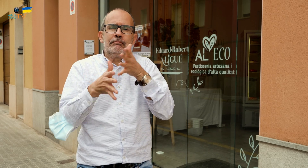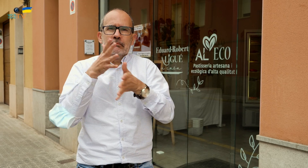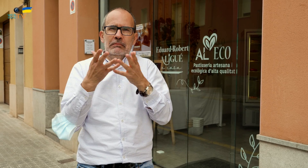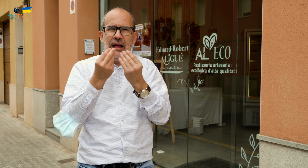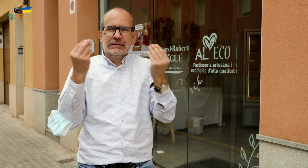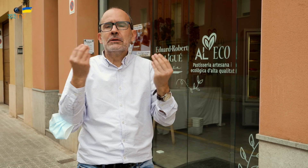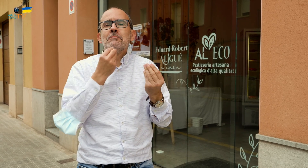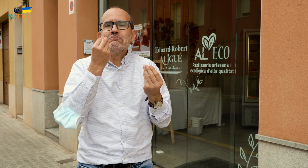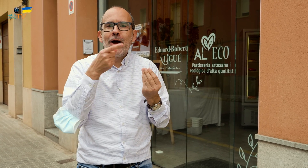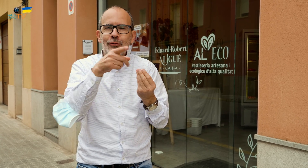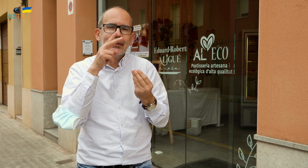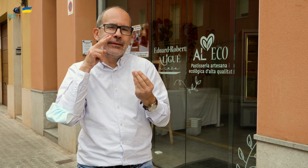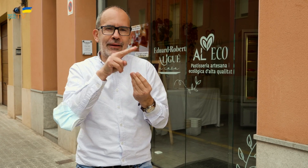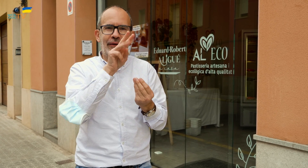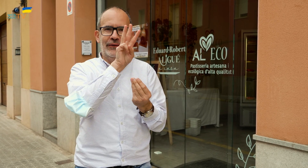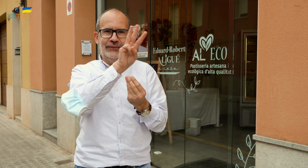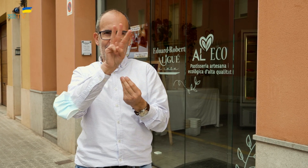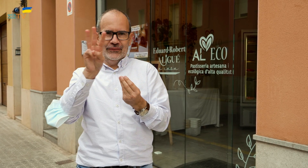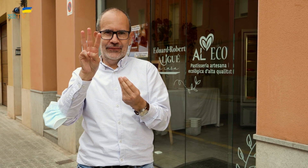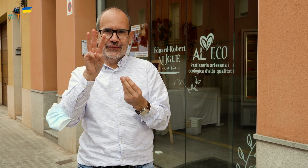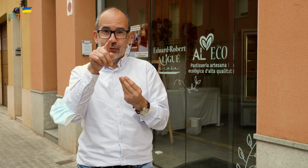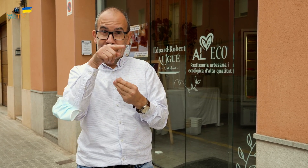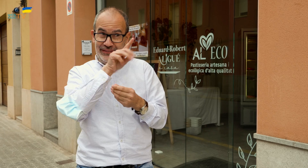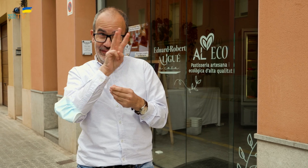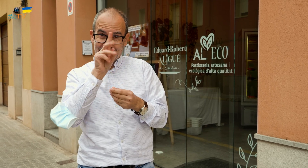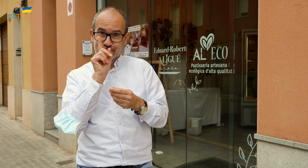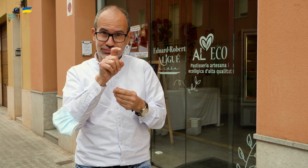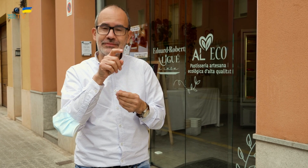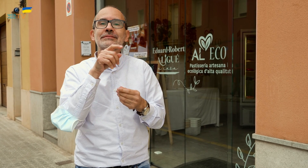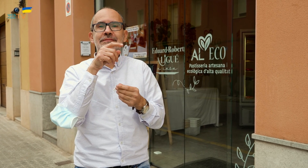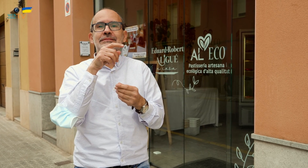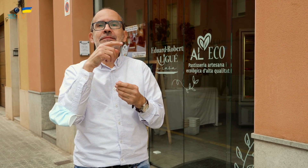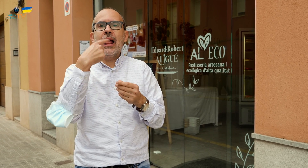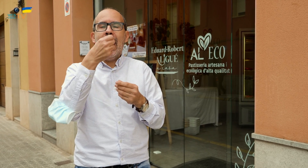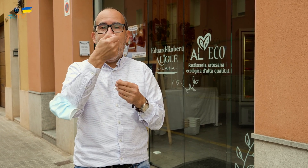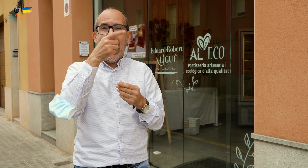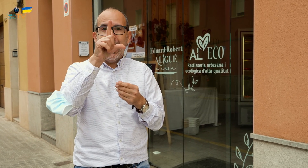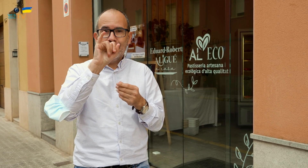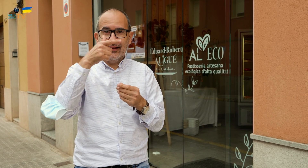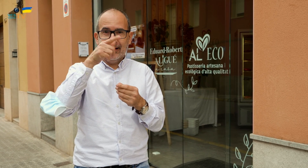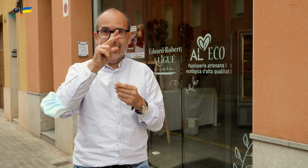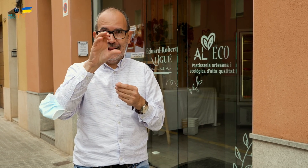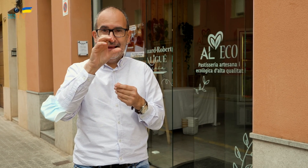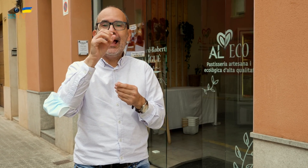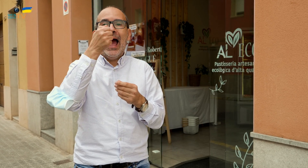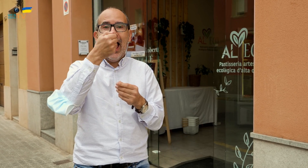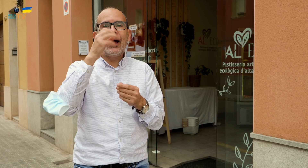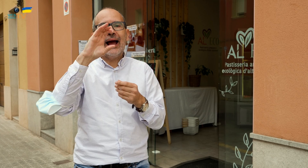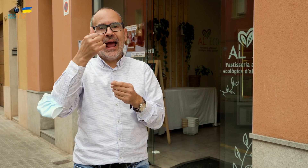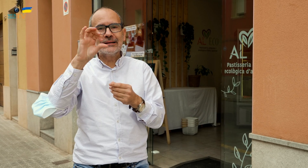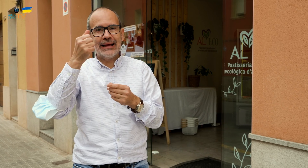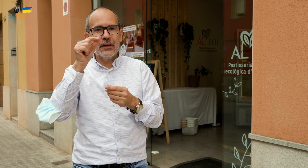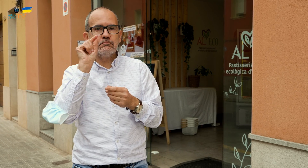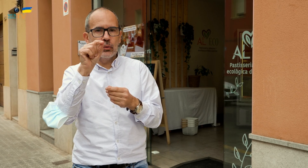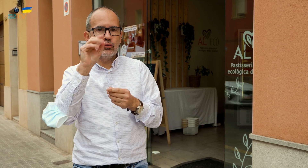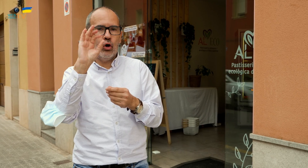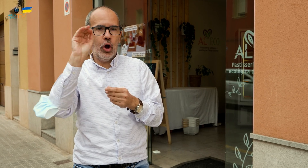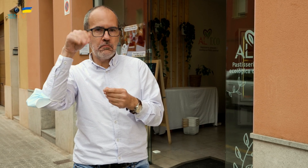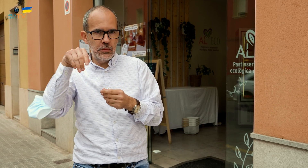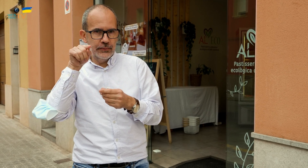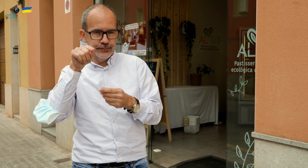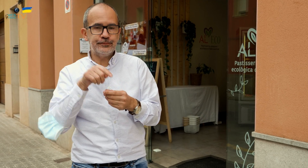Pero no hablo más. Mejor visitad su página web www.aligueacasa.com